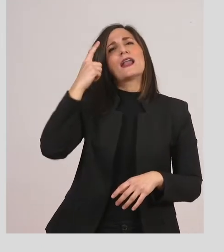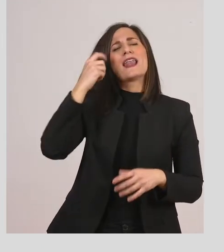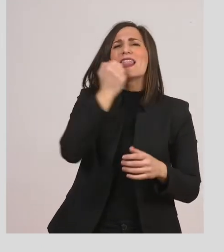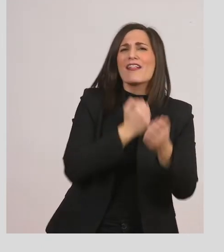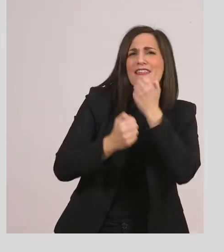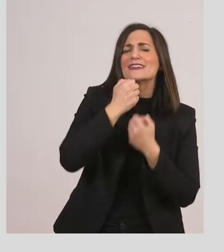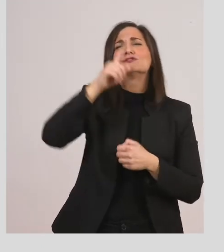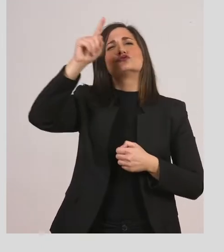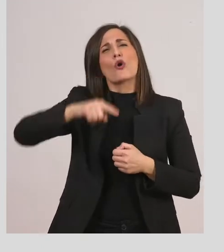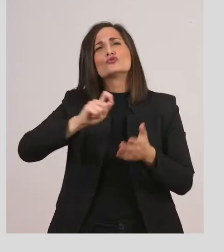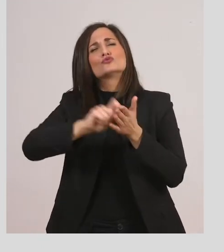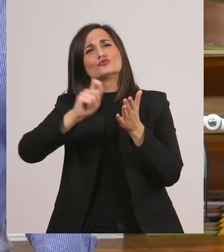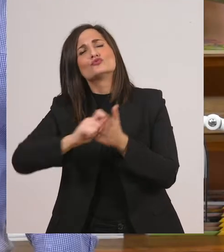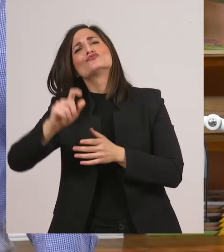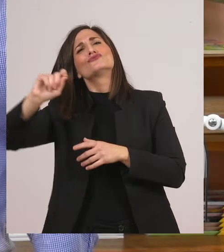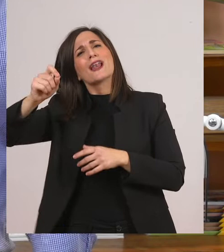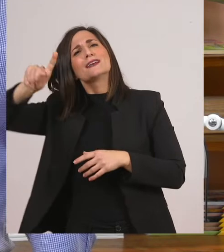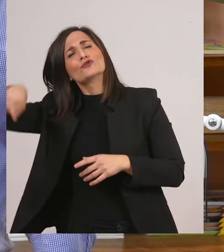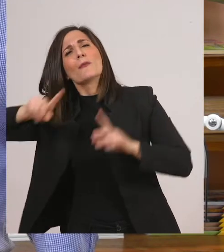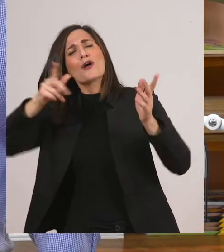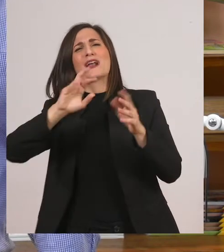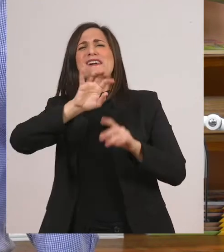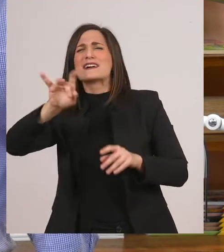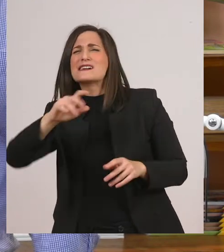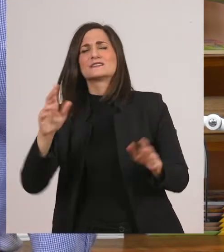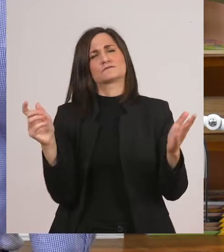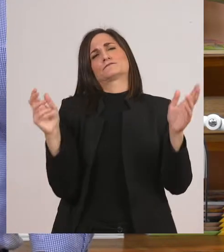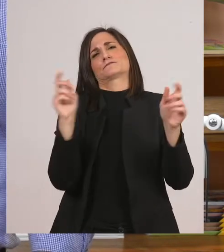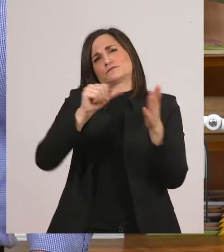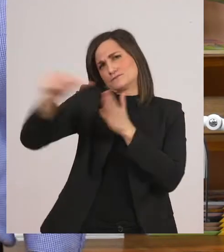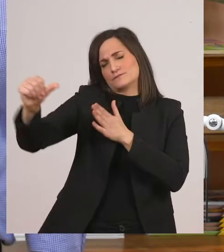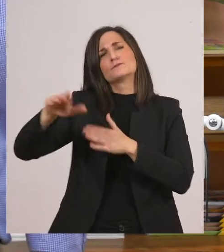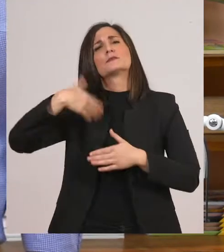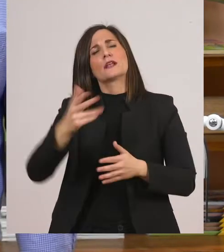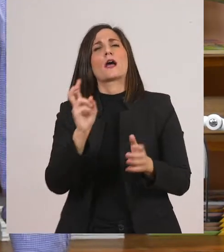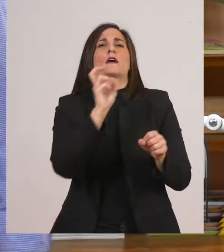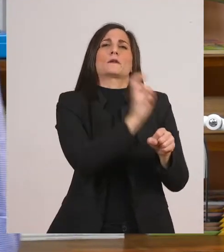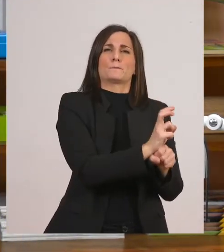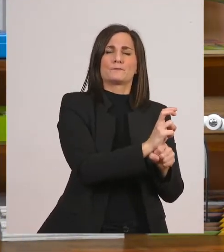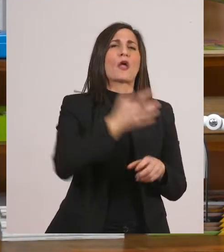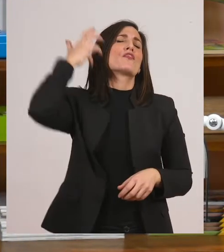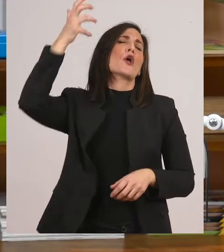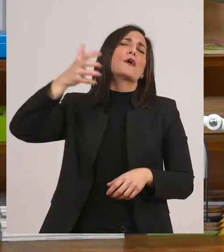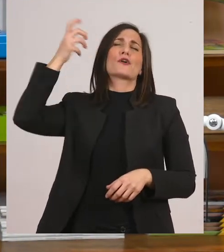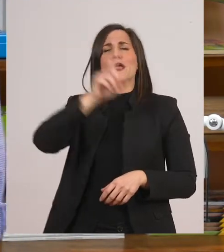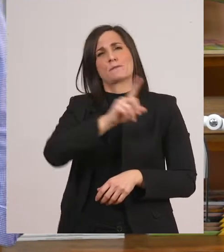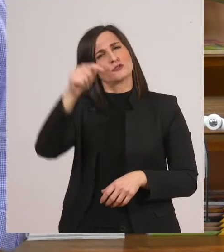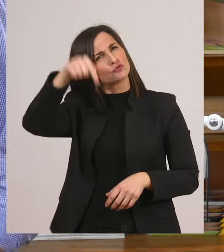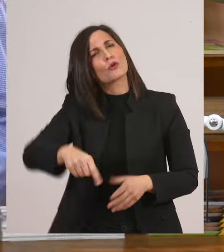Σβήνουμε τις μουτζούρες και αποθηκεύουμε το γραπτό μας. Λοιπόν, αντί να τα λέμε θεωρητικά, ας πάμε να δούμε και ένα πάρα πολύ απλό παράδειγμα.